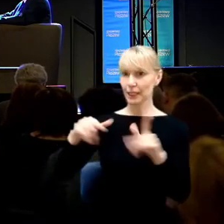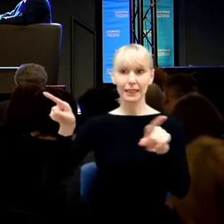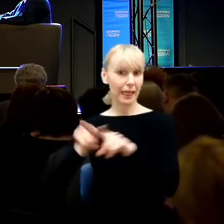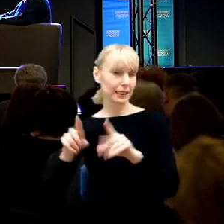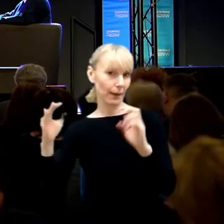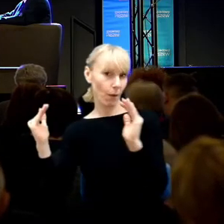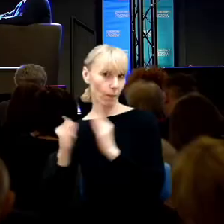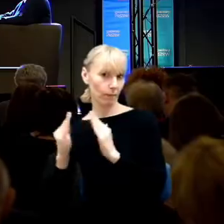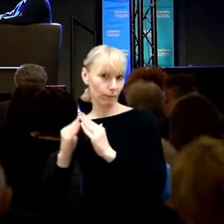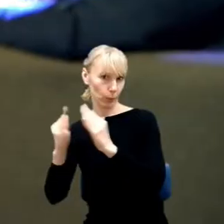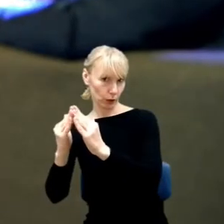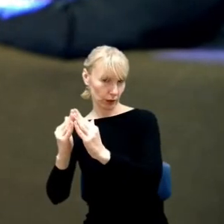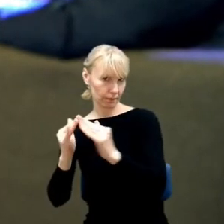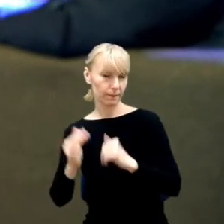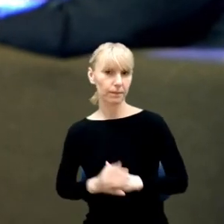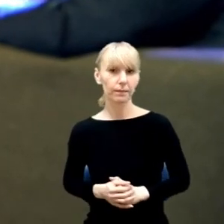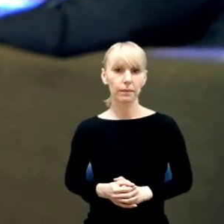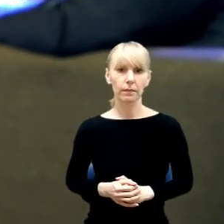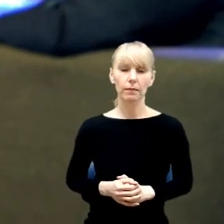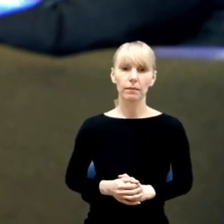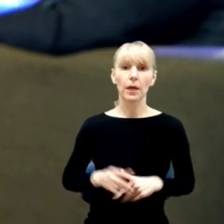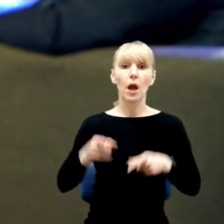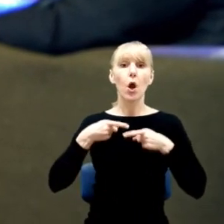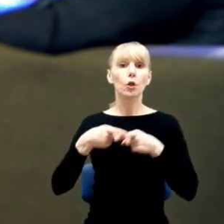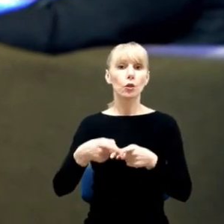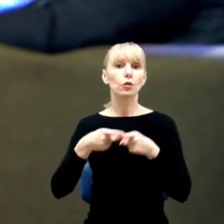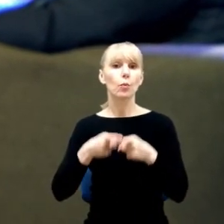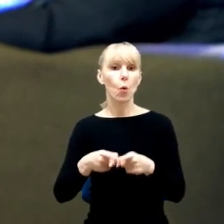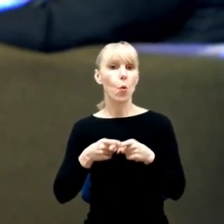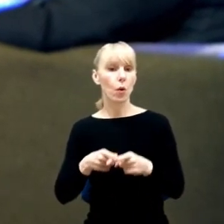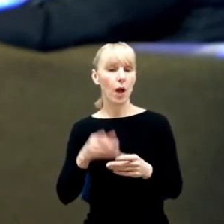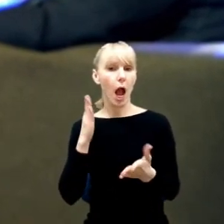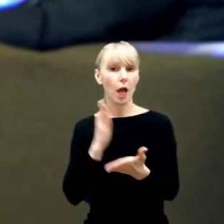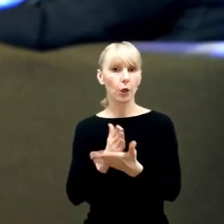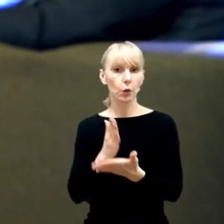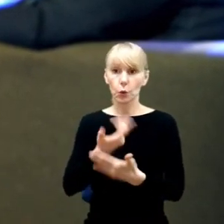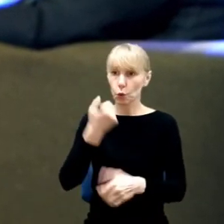Spółka przystąpiła do prac koncepcyjnych.